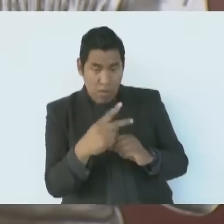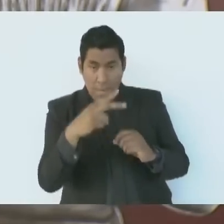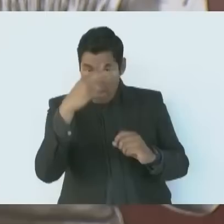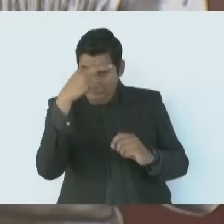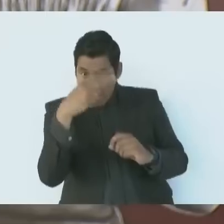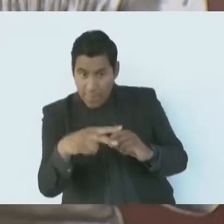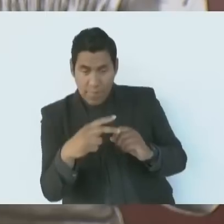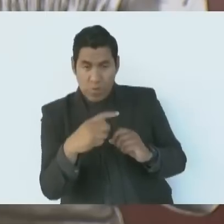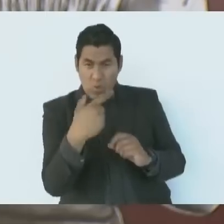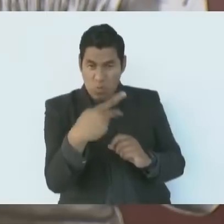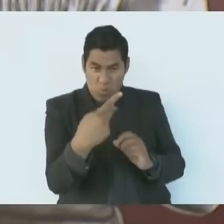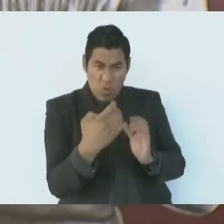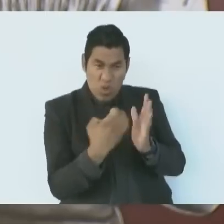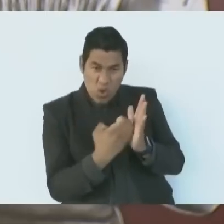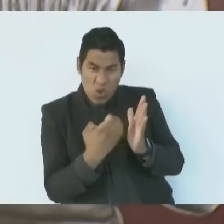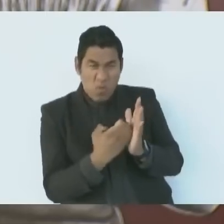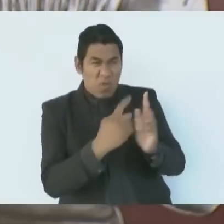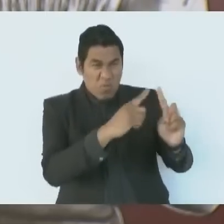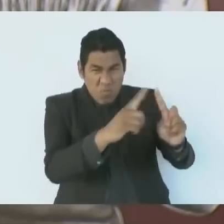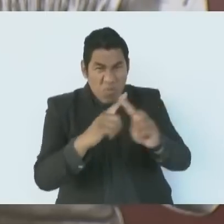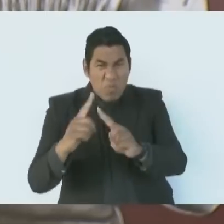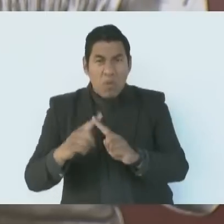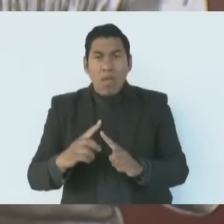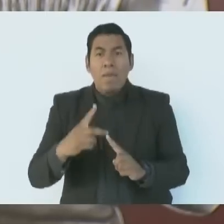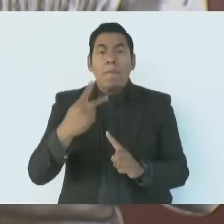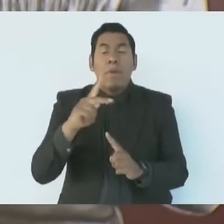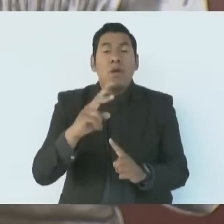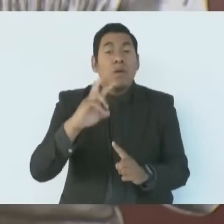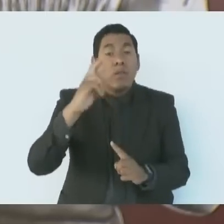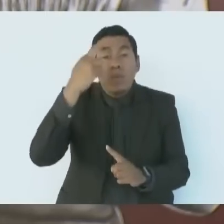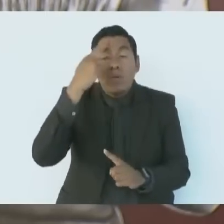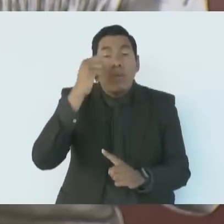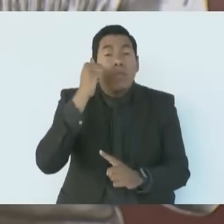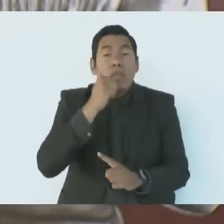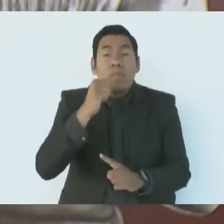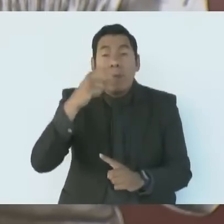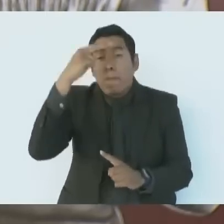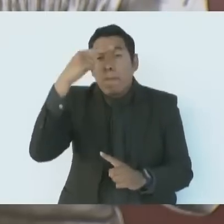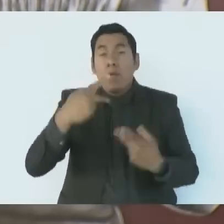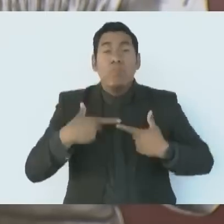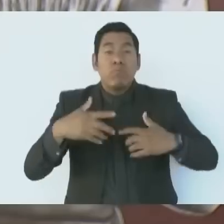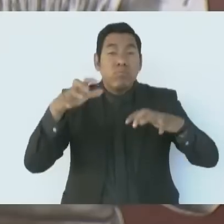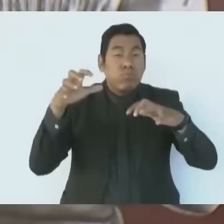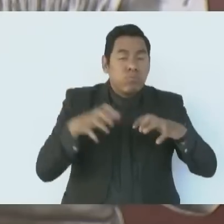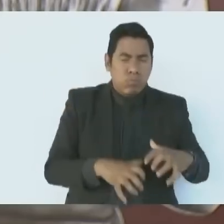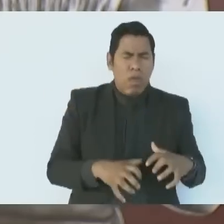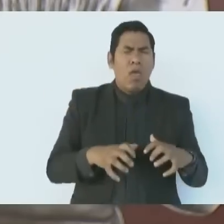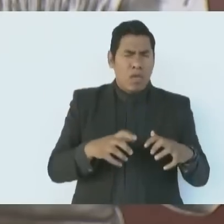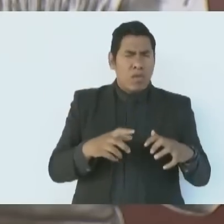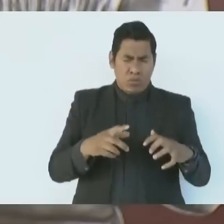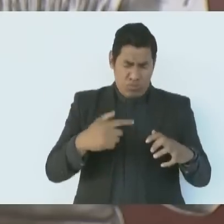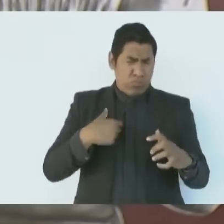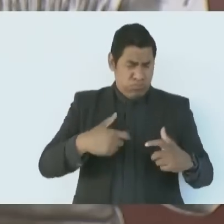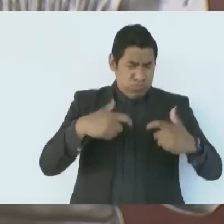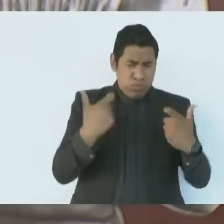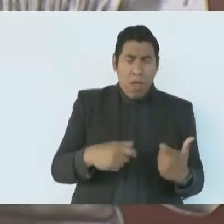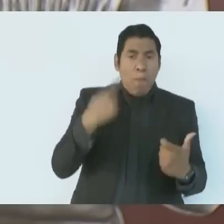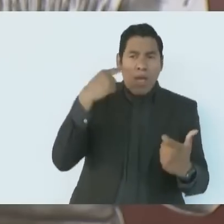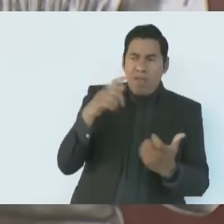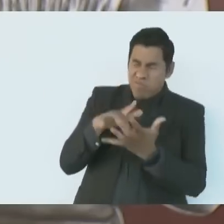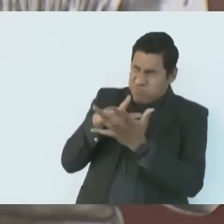pero que se oiga bien los mexicanos también sostienen la economía de los Estados Unidos